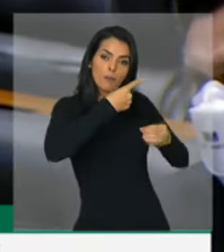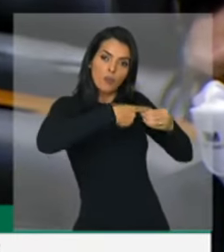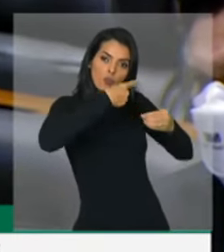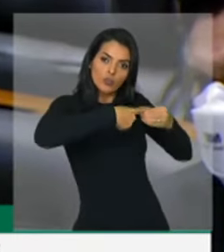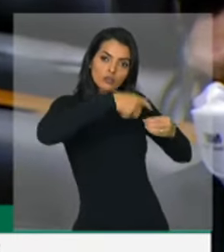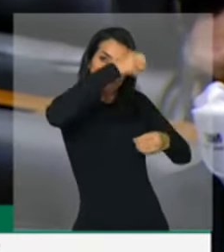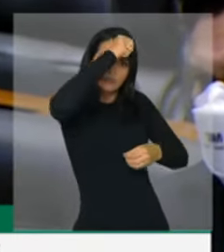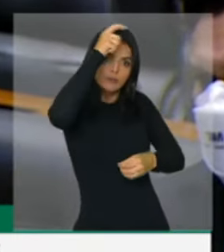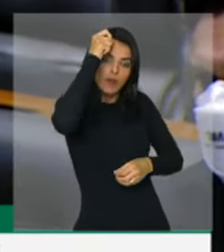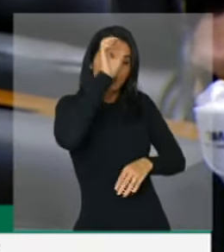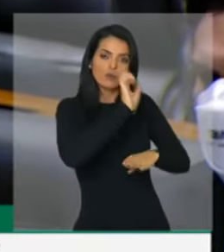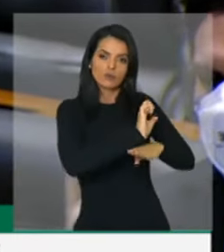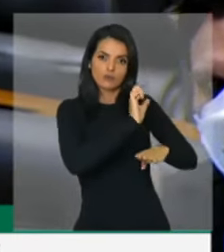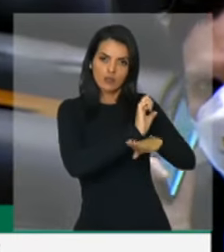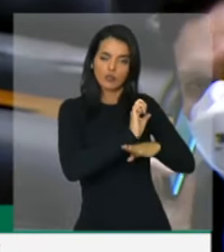DE. ELE NÃO VAI COLOCAR. UM PACIENTE QUE ESTÁ NA FILA